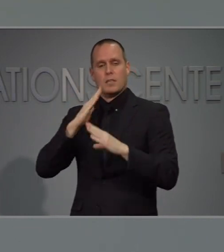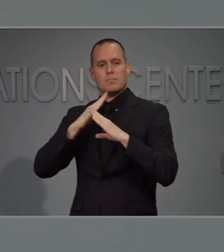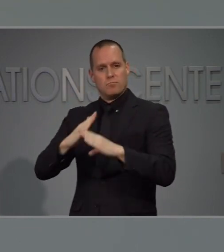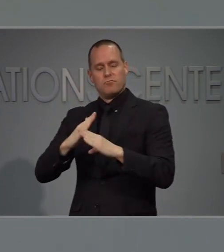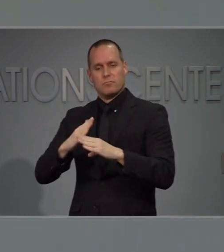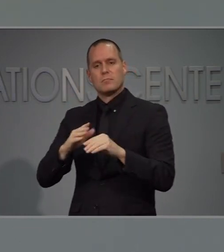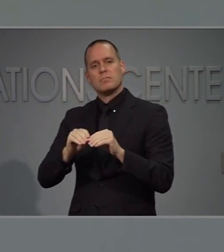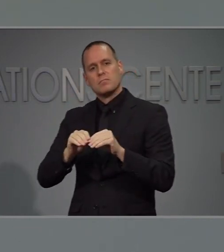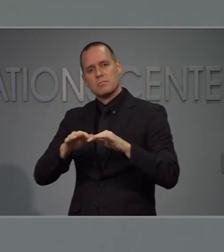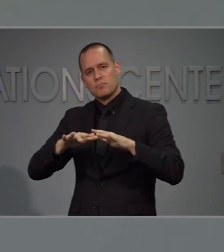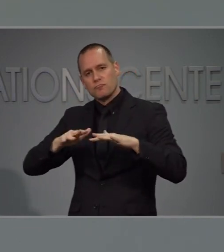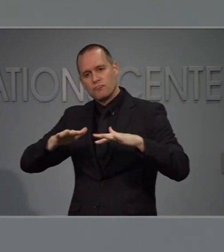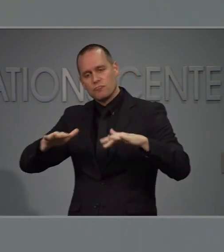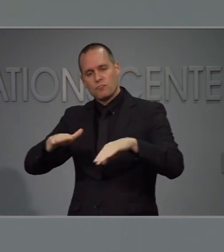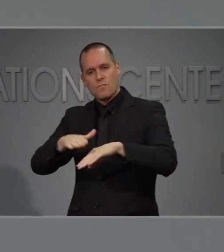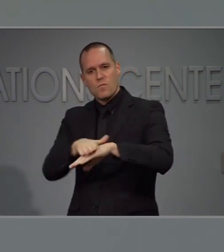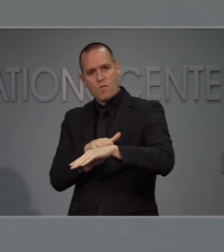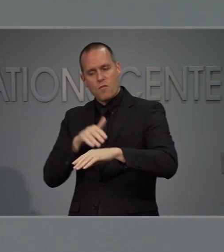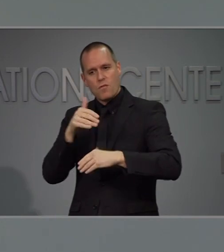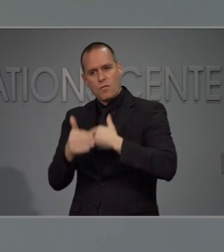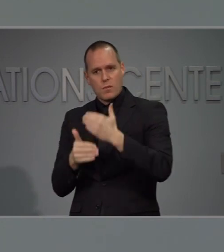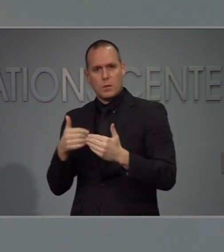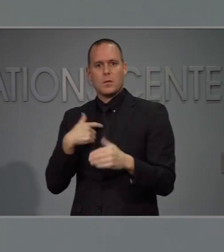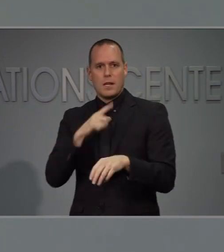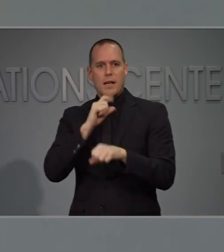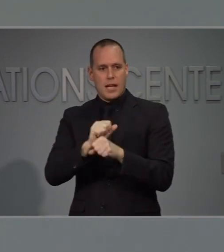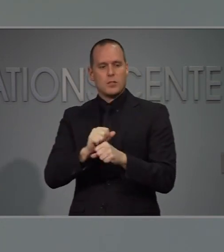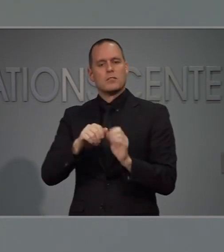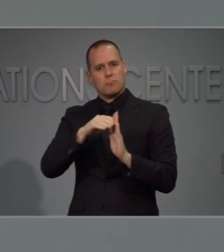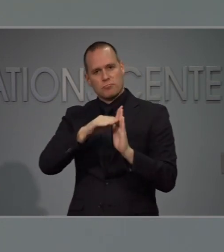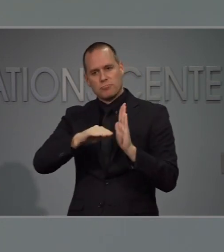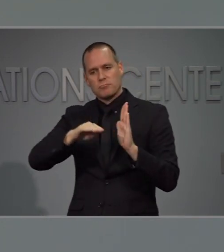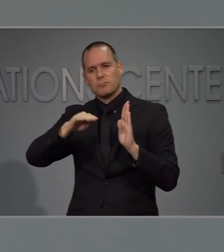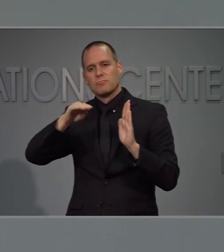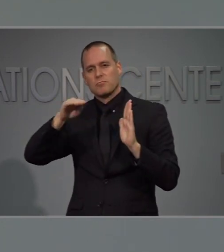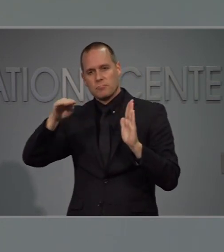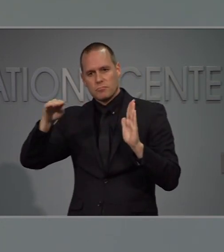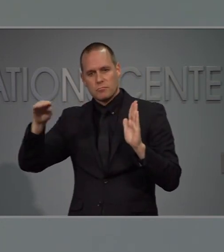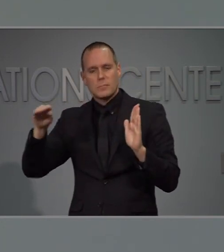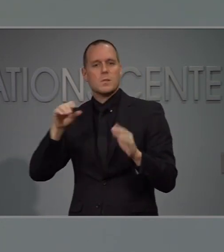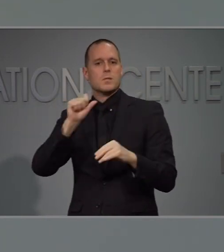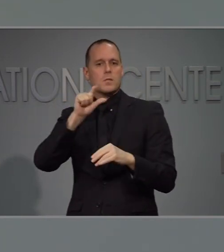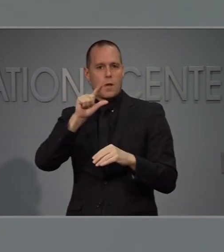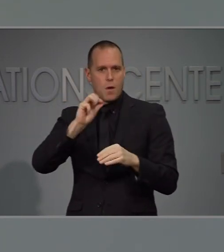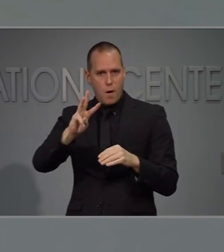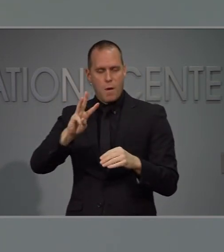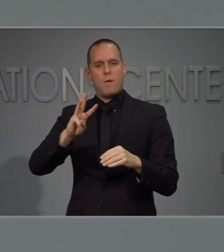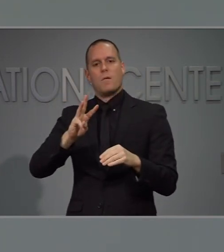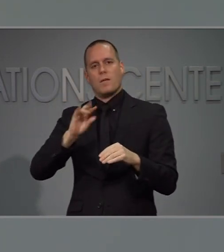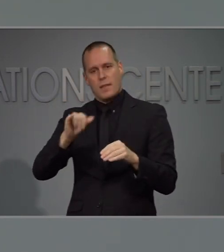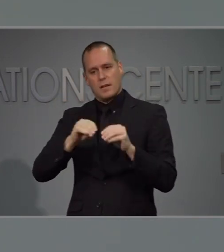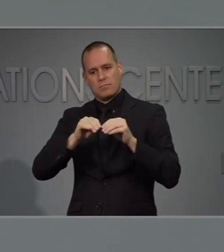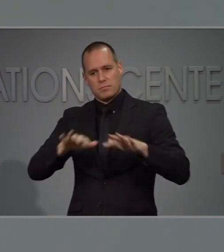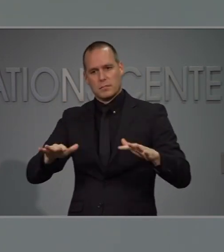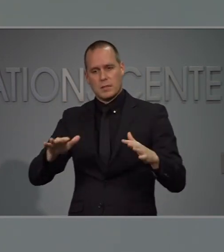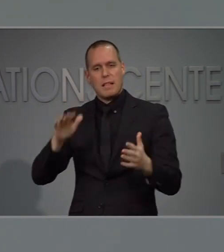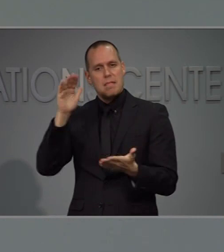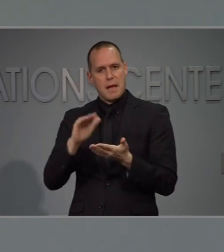medidas agresivas desde un principio como las medidas de distanciamiento social imos reducido en la propagación del